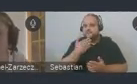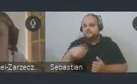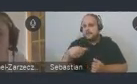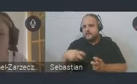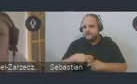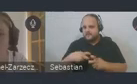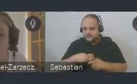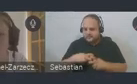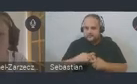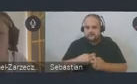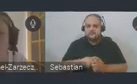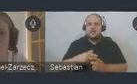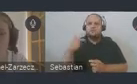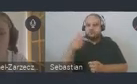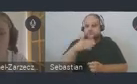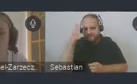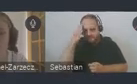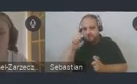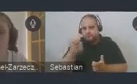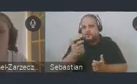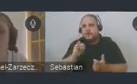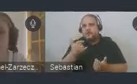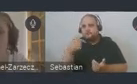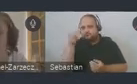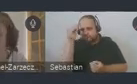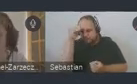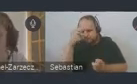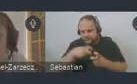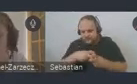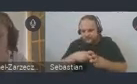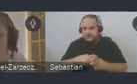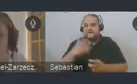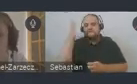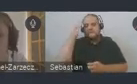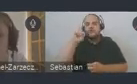wiemy, co się powinno potrafić, żeby mieć podstawowe kompetencje cyfrowe,